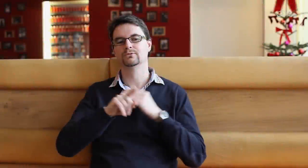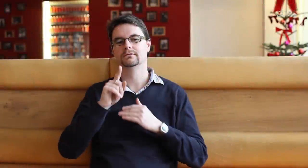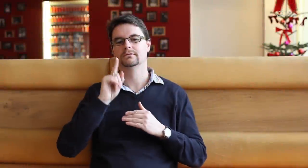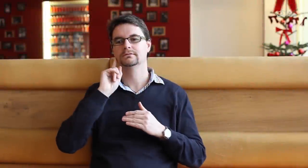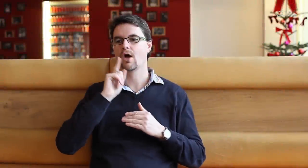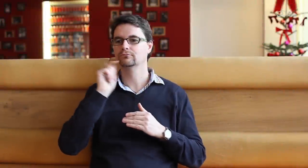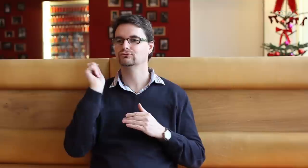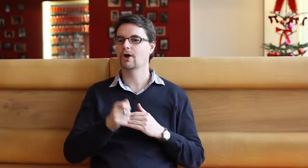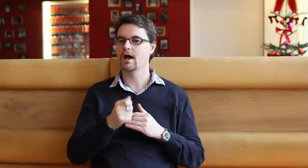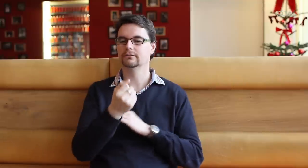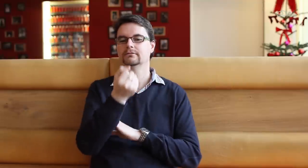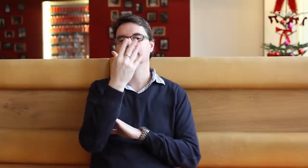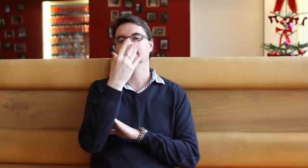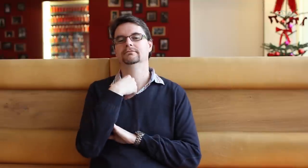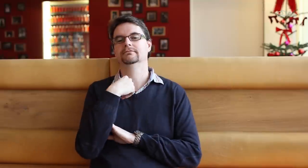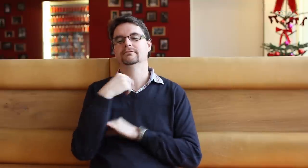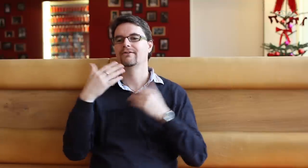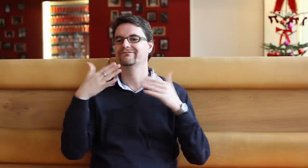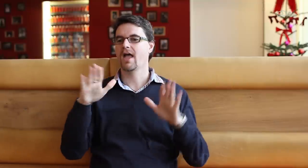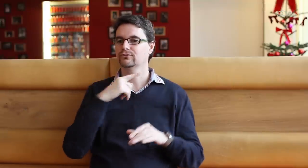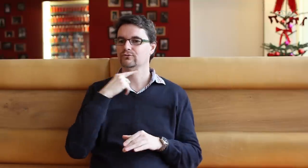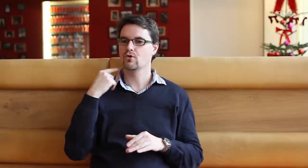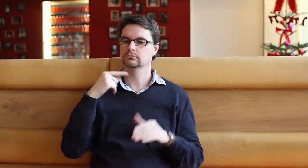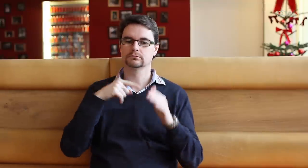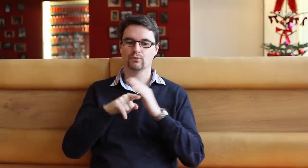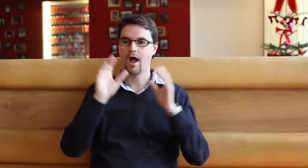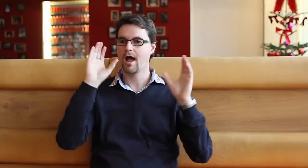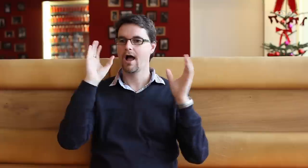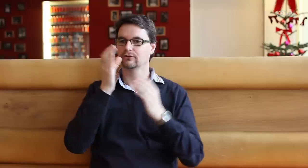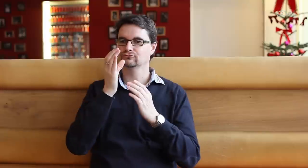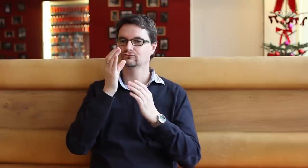Ich hab den Artikel im Taubenschlag gesehen, „Freitod durch Usher-Syndrom“.